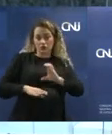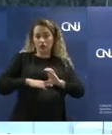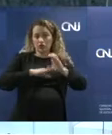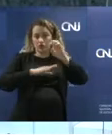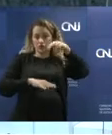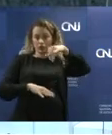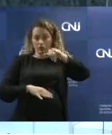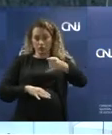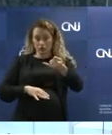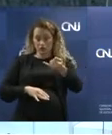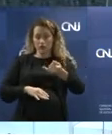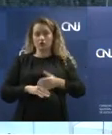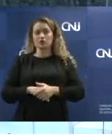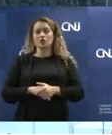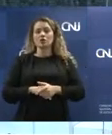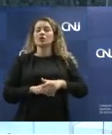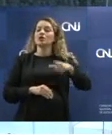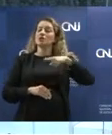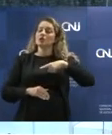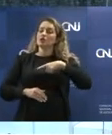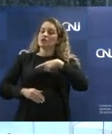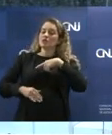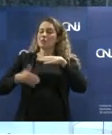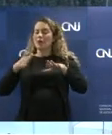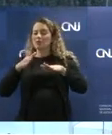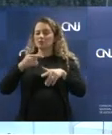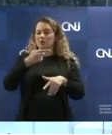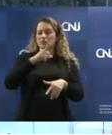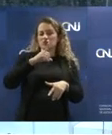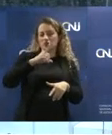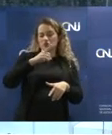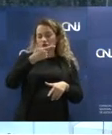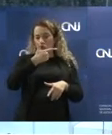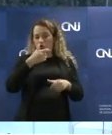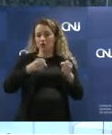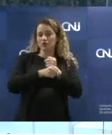que há pouco mais de dois anos permitiu a prática de atos notariais eletrônicos